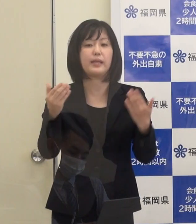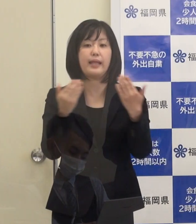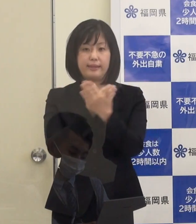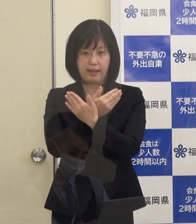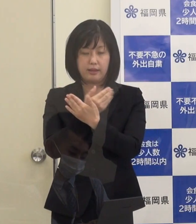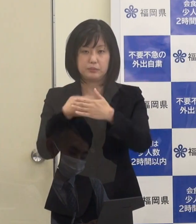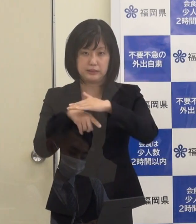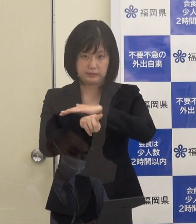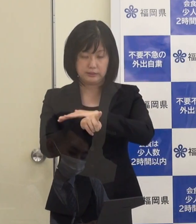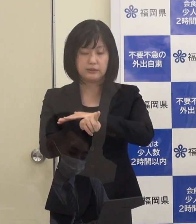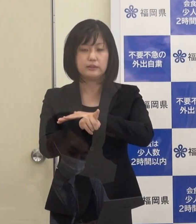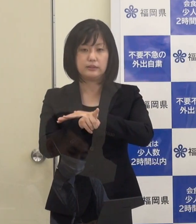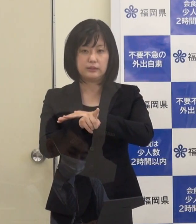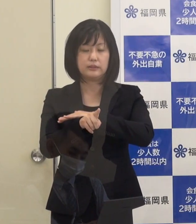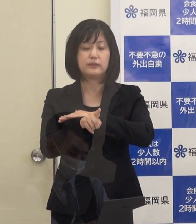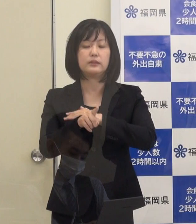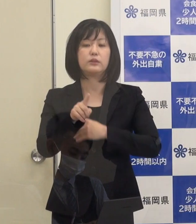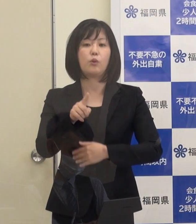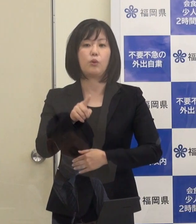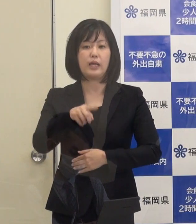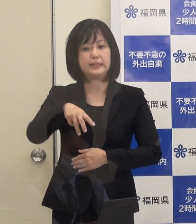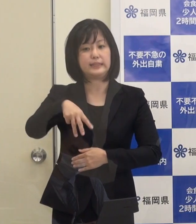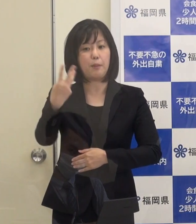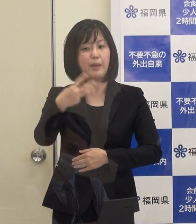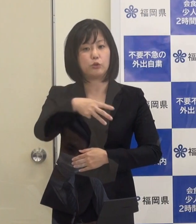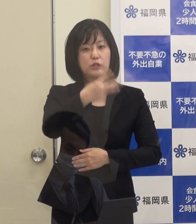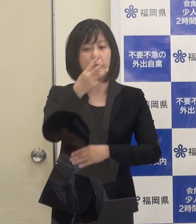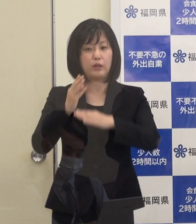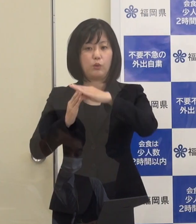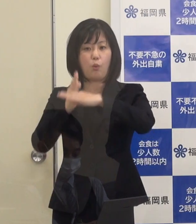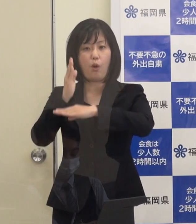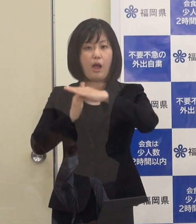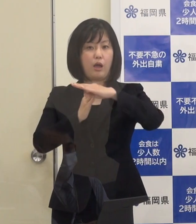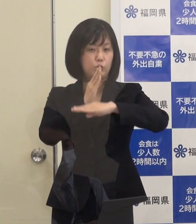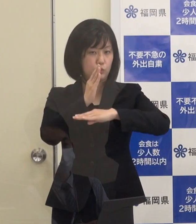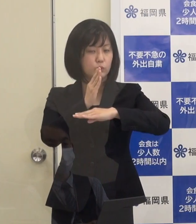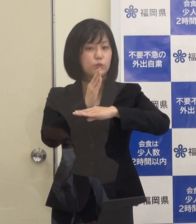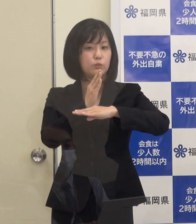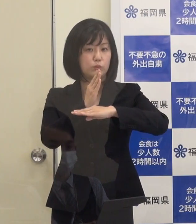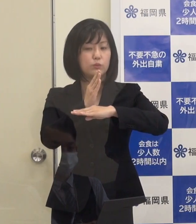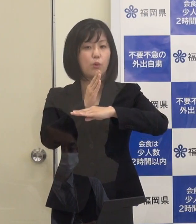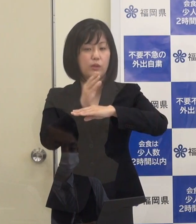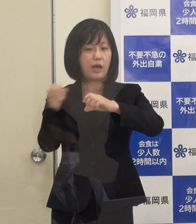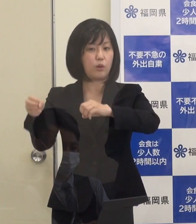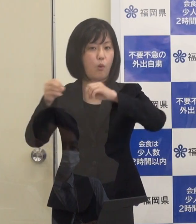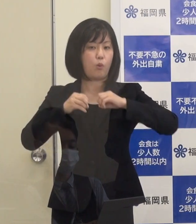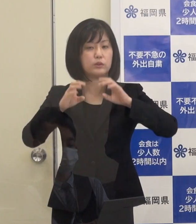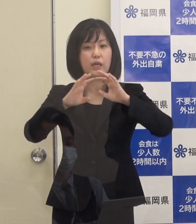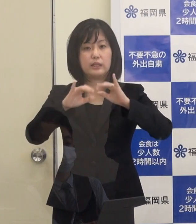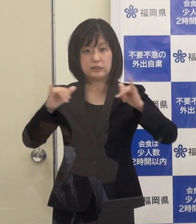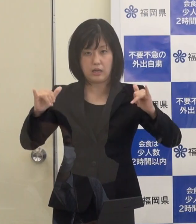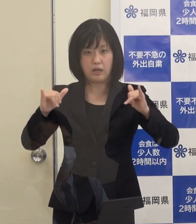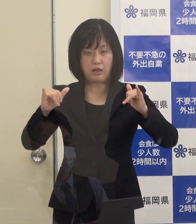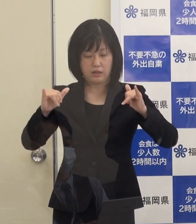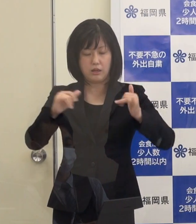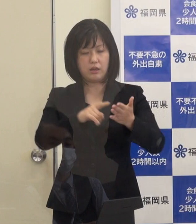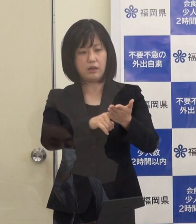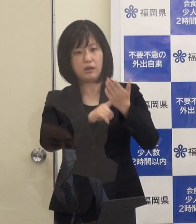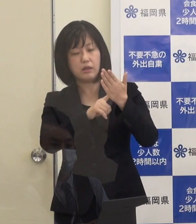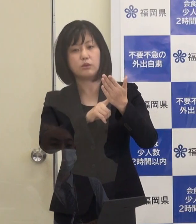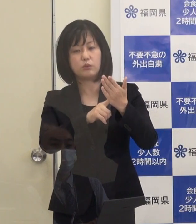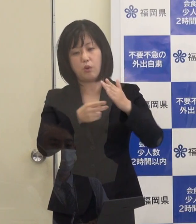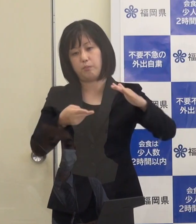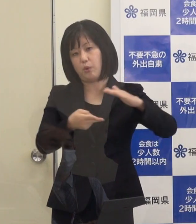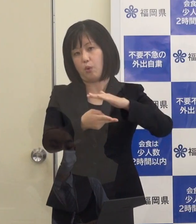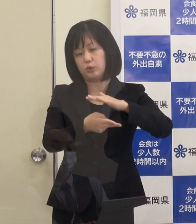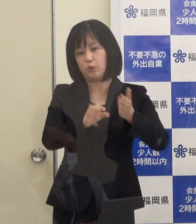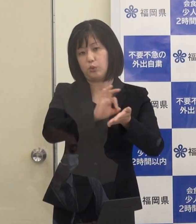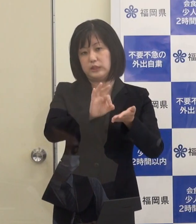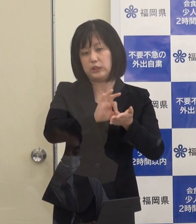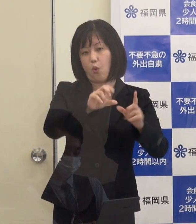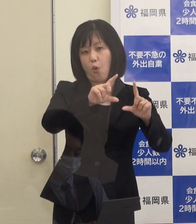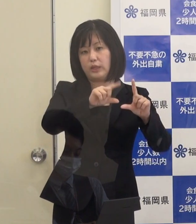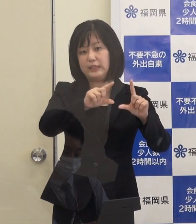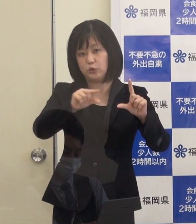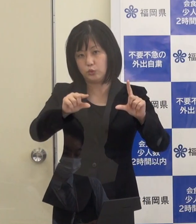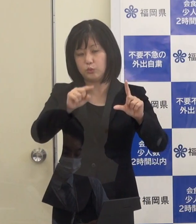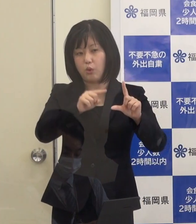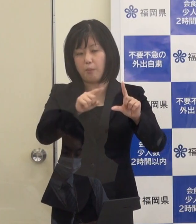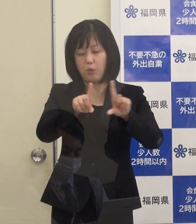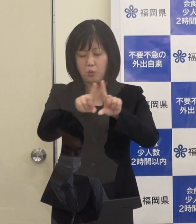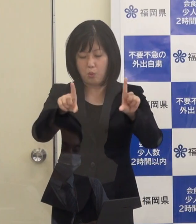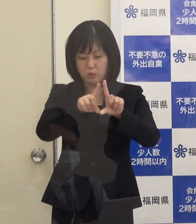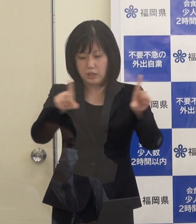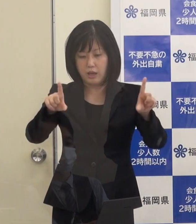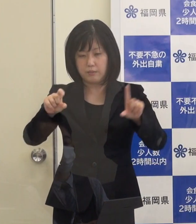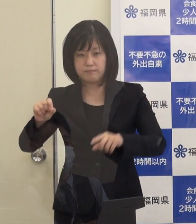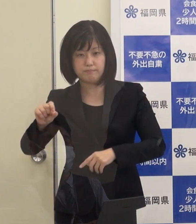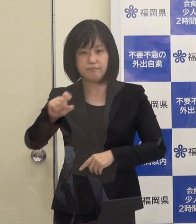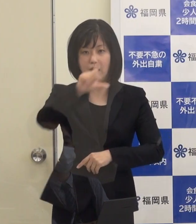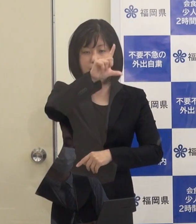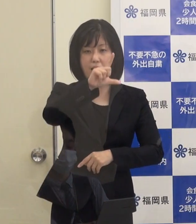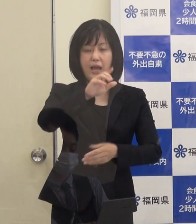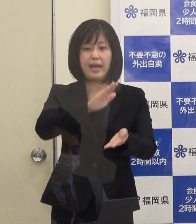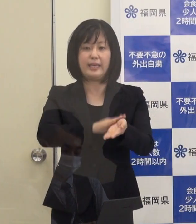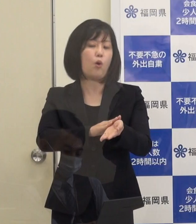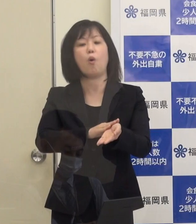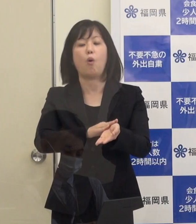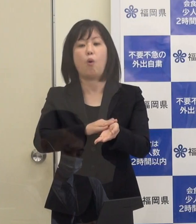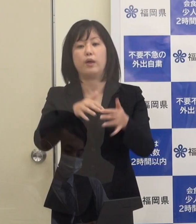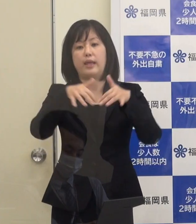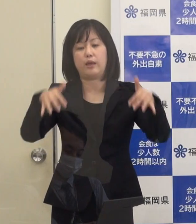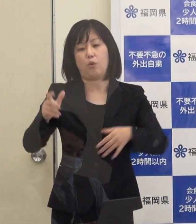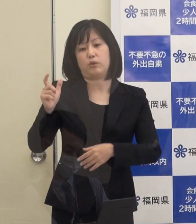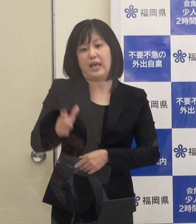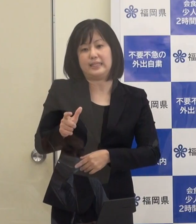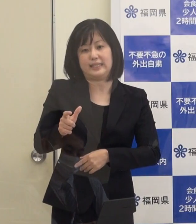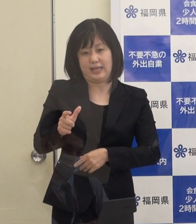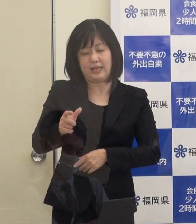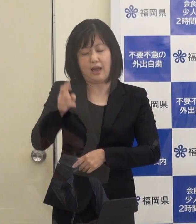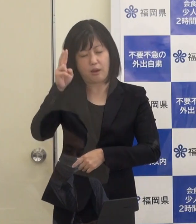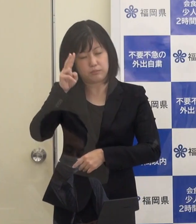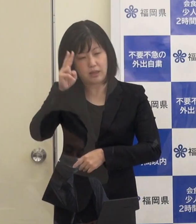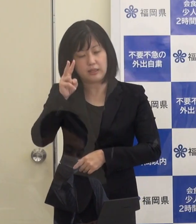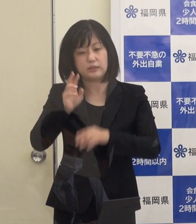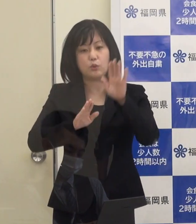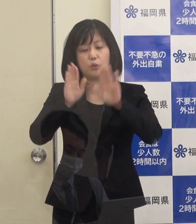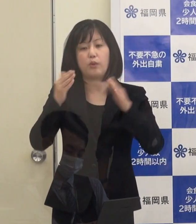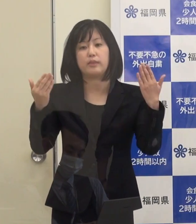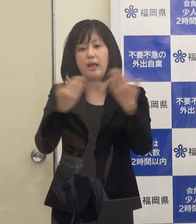一方で ３００名を超える陽性者が発生すると 病床使用率も上がり 医療提供体制のひっ迫を招くという危機感もあります